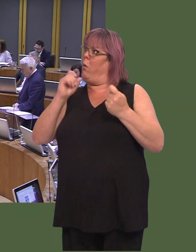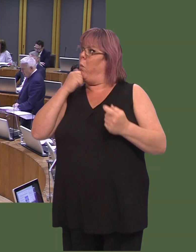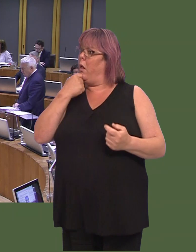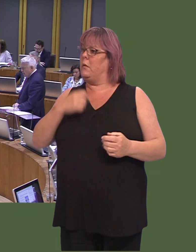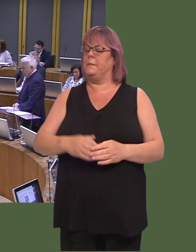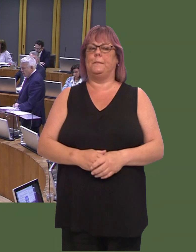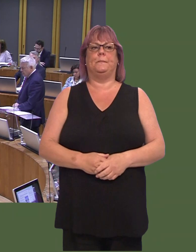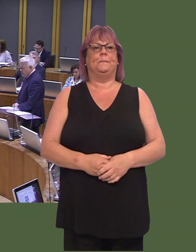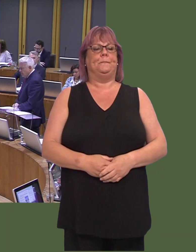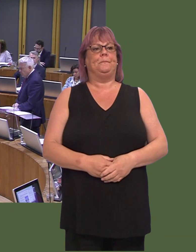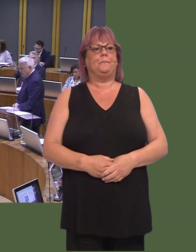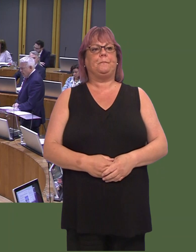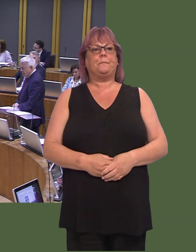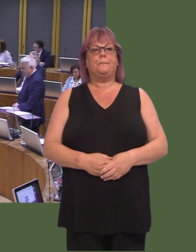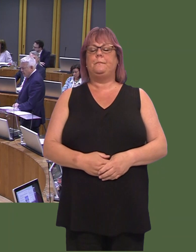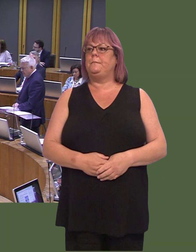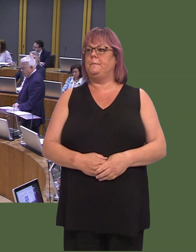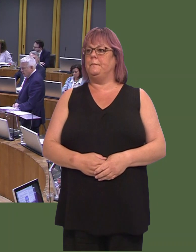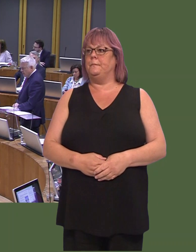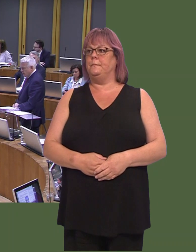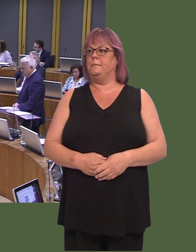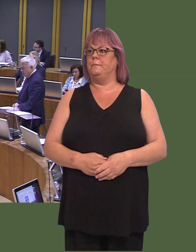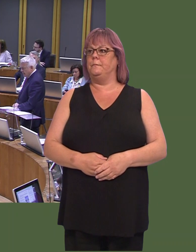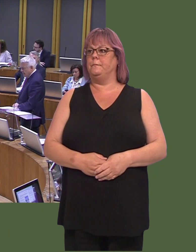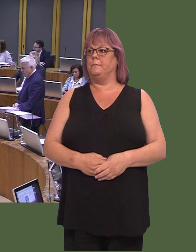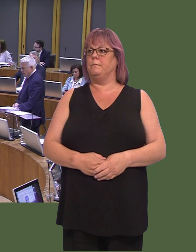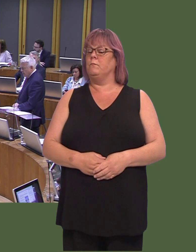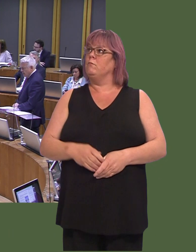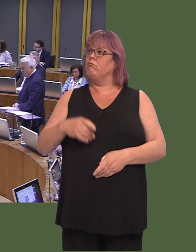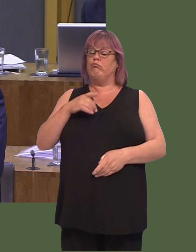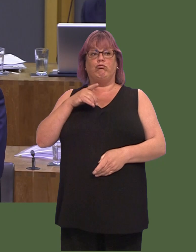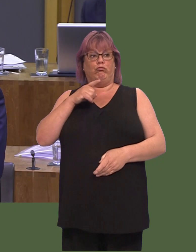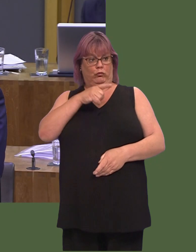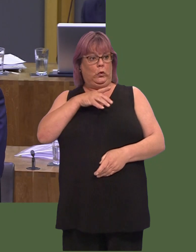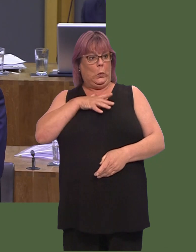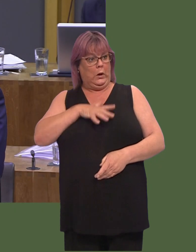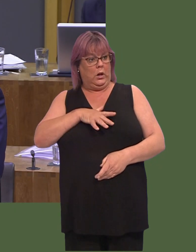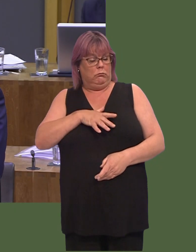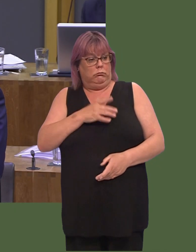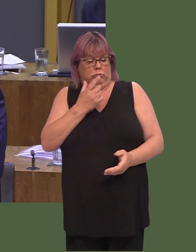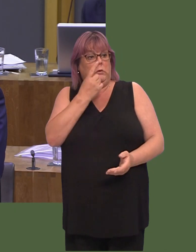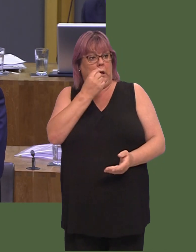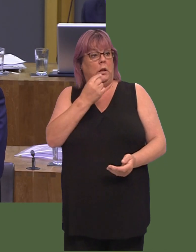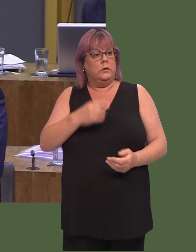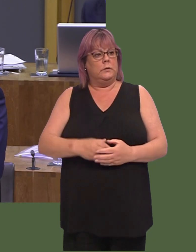Carwyn Jones AM: Wel, os oes eisiau gwneud hynny, fe wnaf i hynny, wrth gwrs, yn enwedig gyda CAMHS.